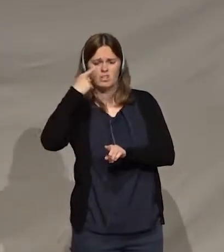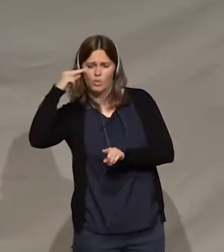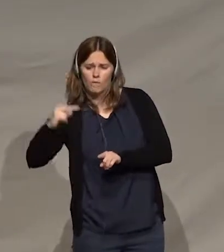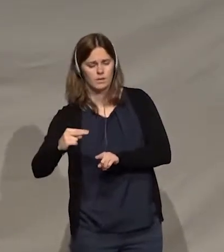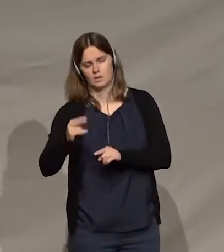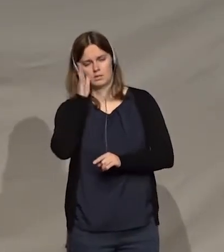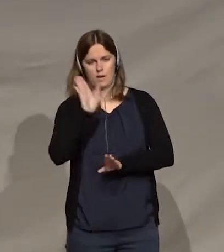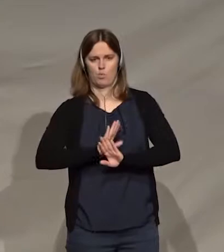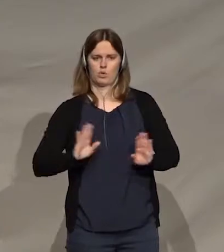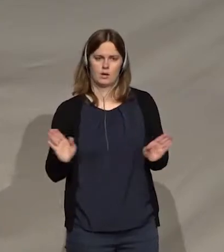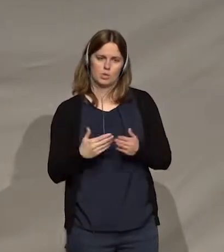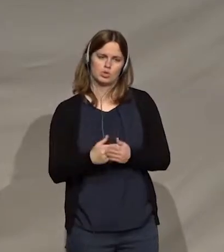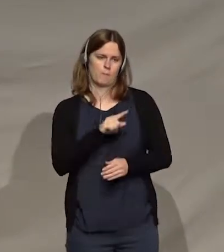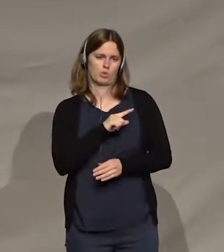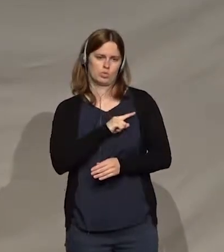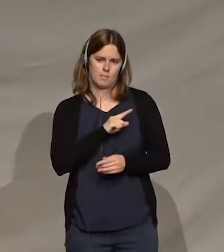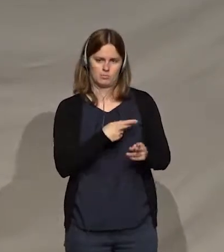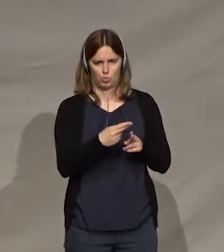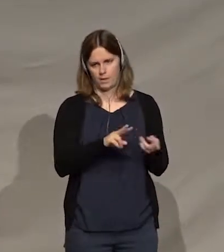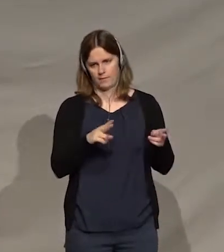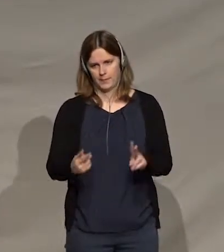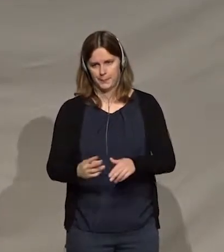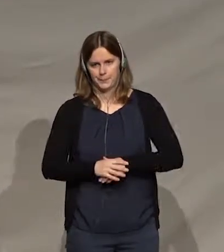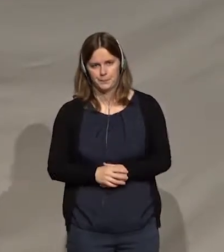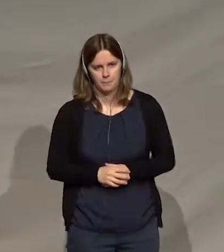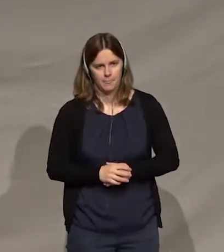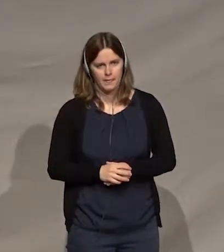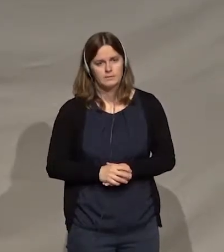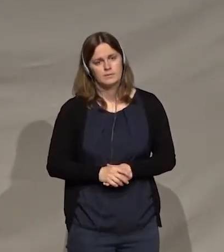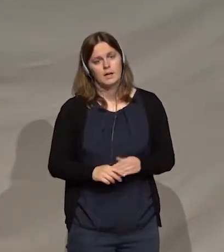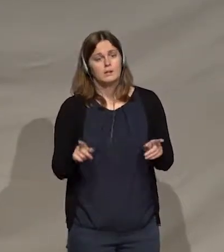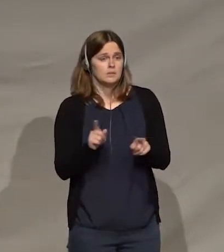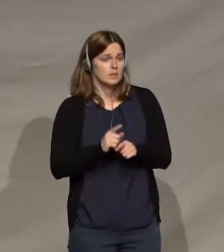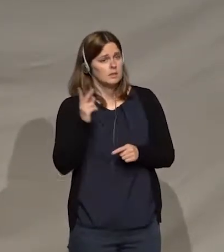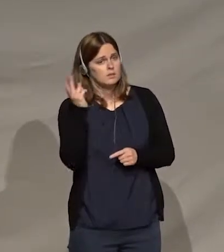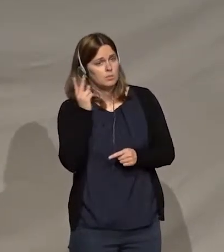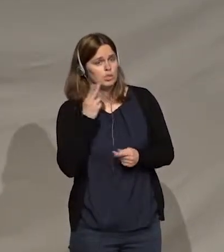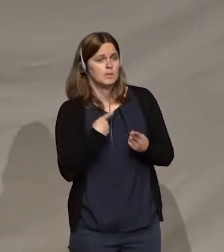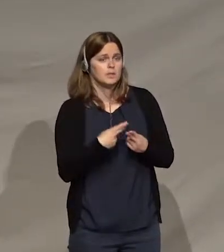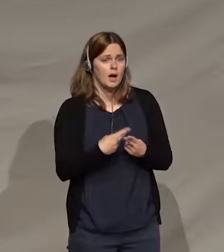nebo jste ponořeni do hlubších studijních aktivit. Používání služby má také to, čemu říkáme